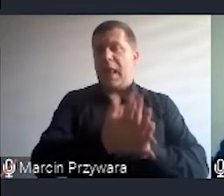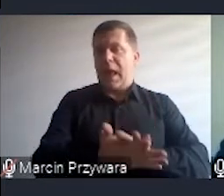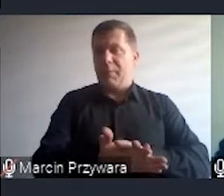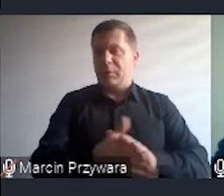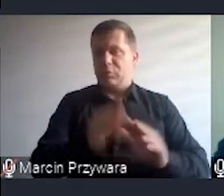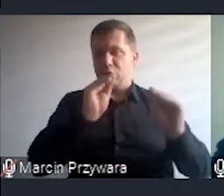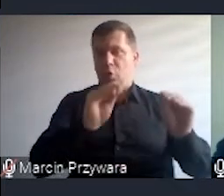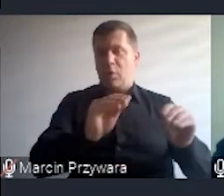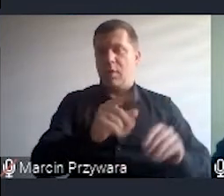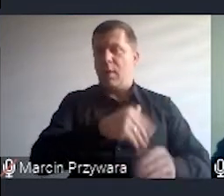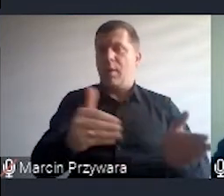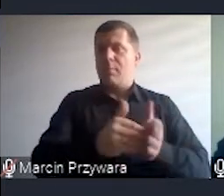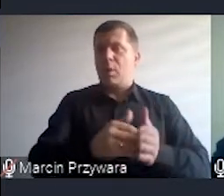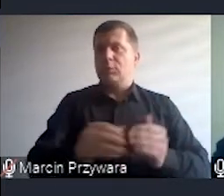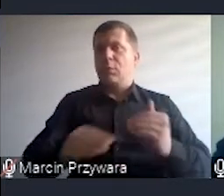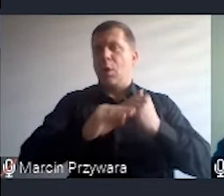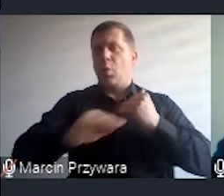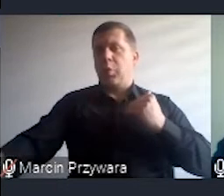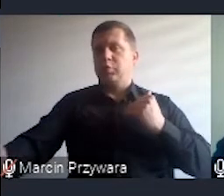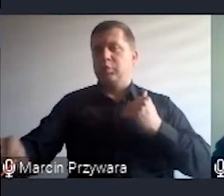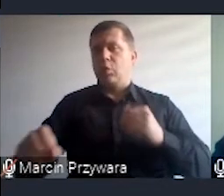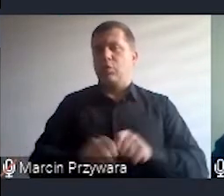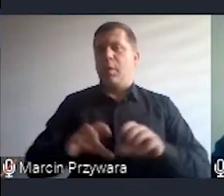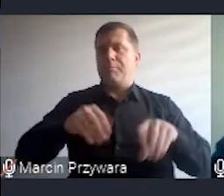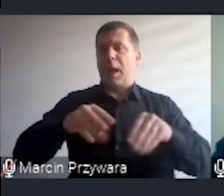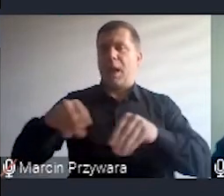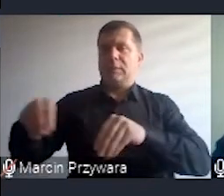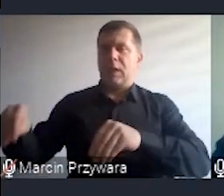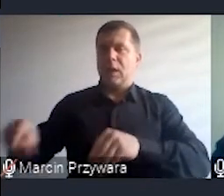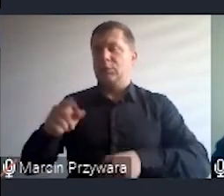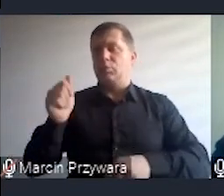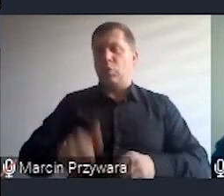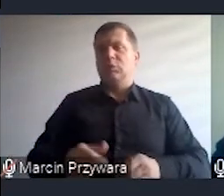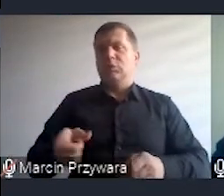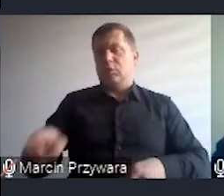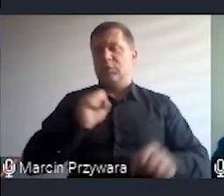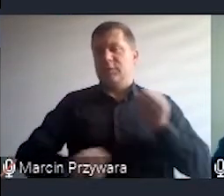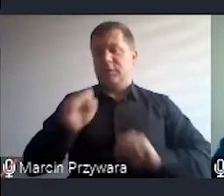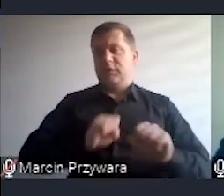i tam potrzebne były łózka do masażu, a na których oni po prostu mogli ćwiczyć.